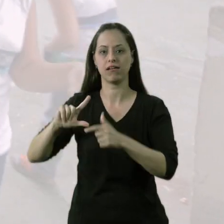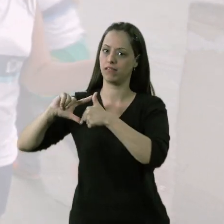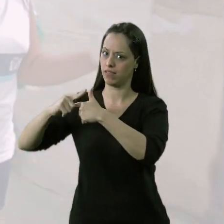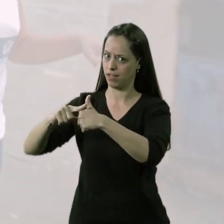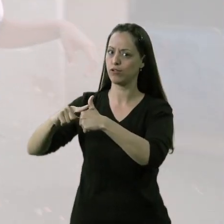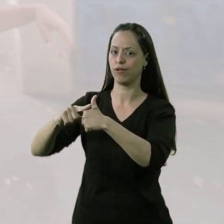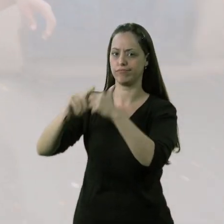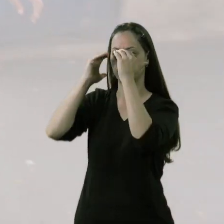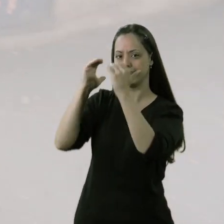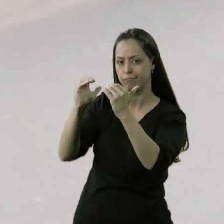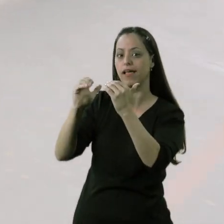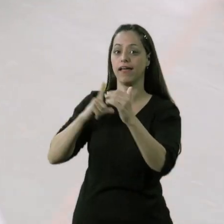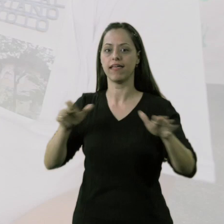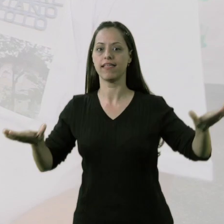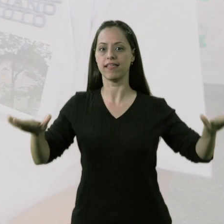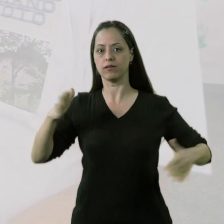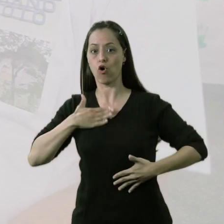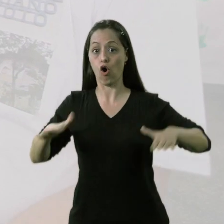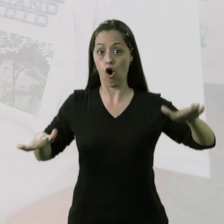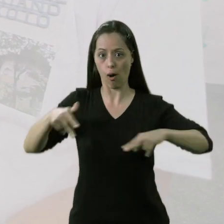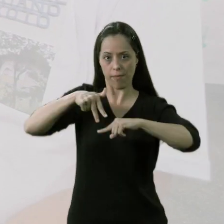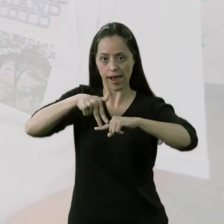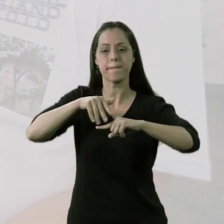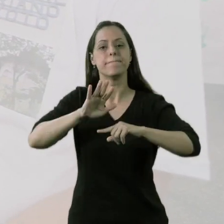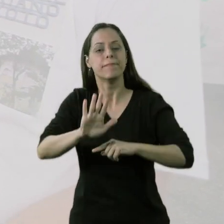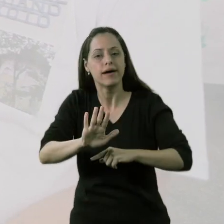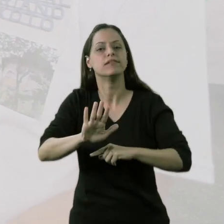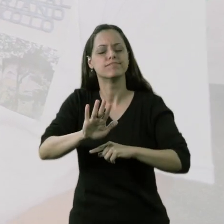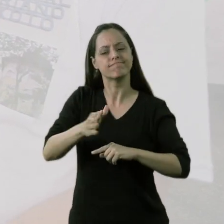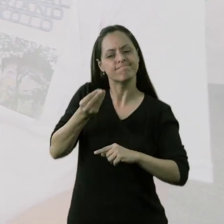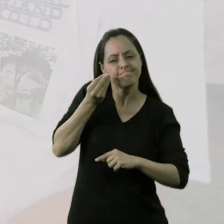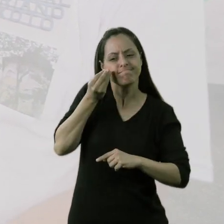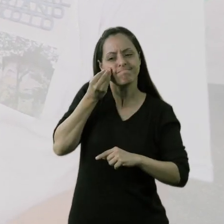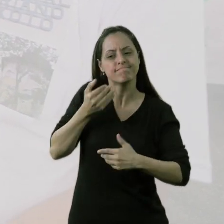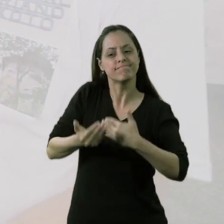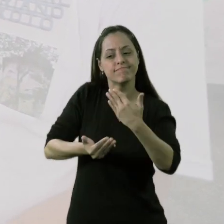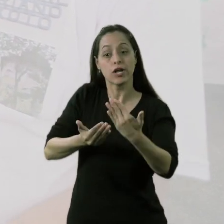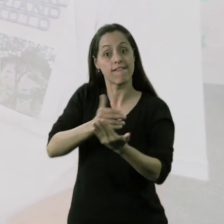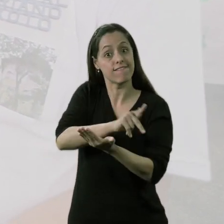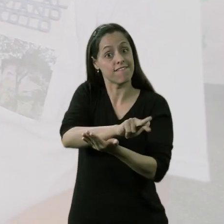com o foco no equilíbrio. Mas na atividade a gente foi vendo essas variações.